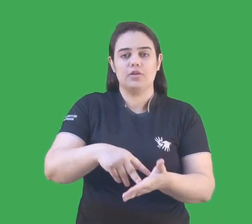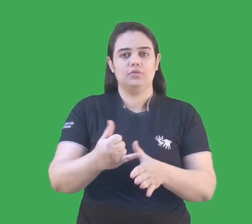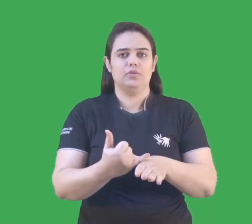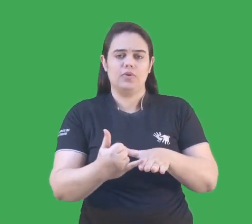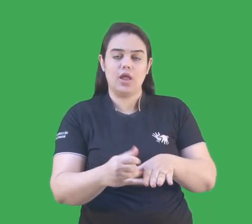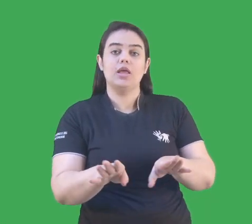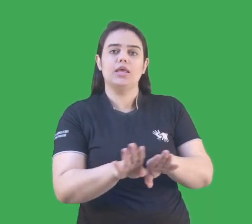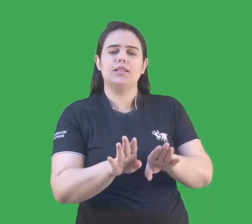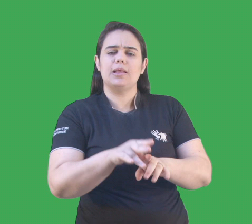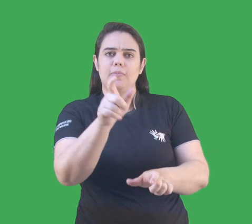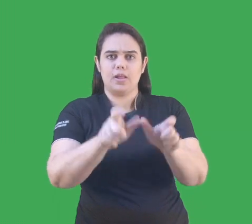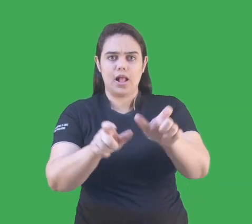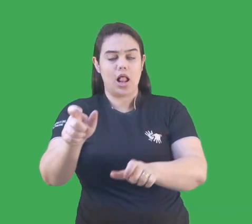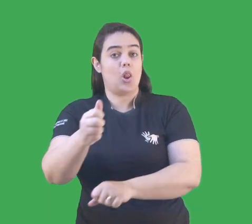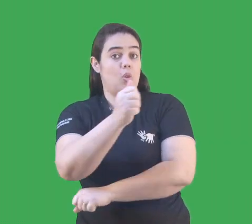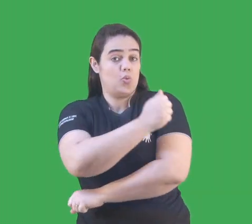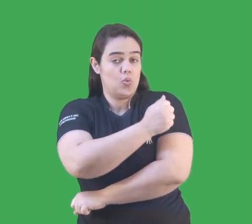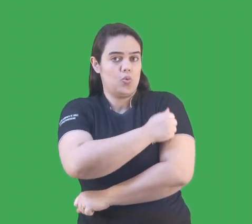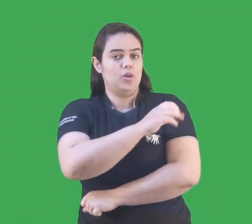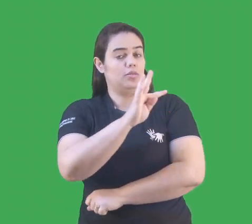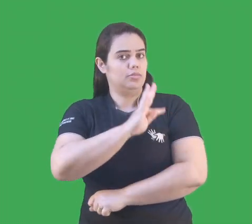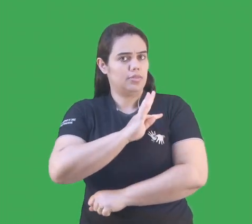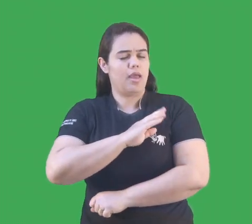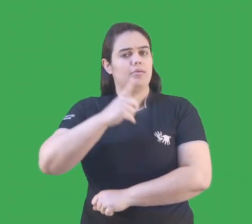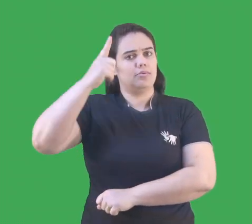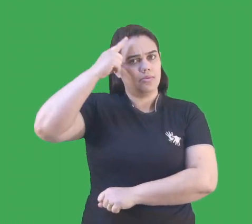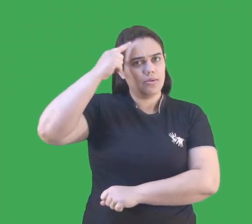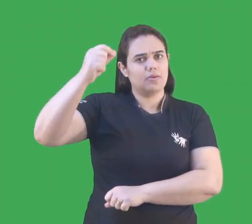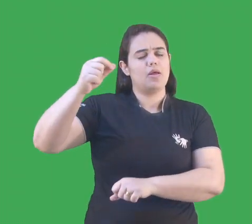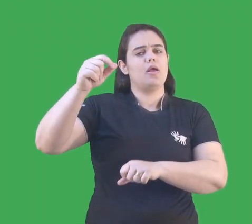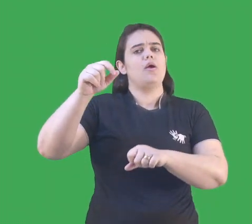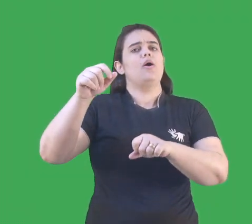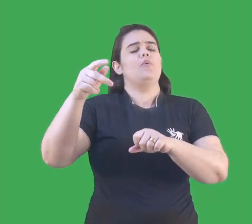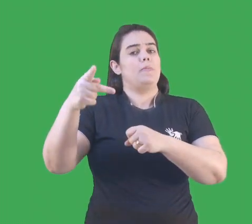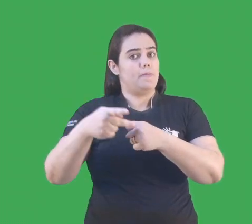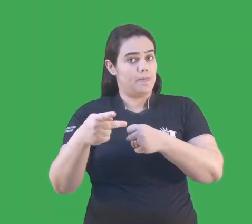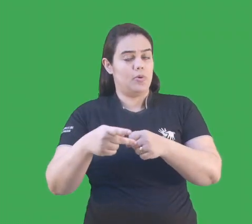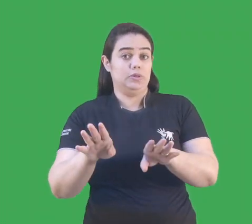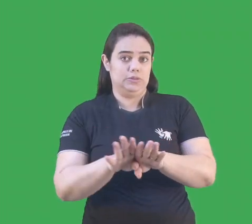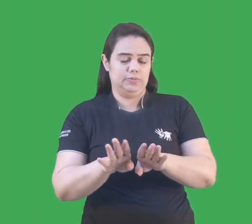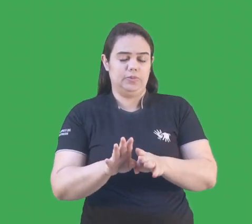e estudantes de cursos técnicos, graduação e pós-graduação,